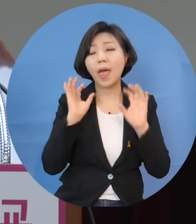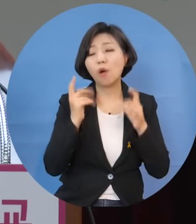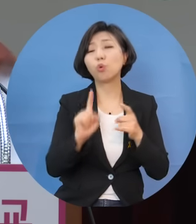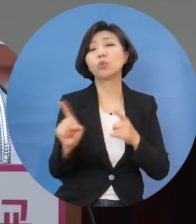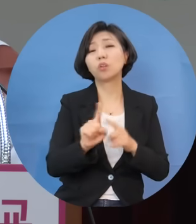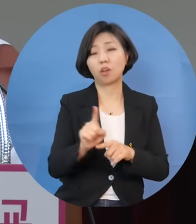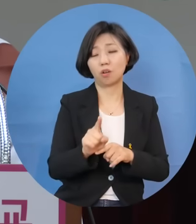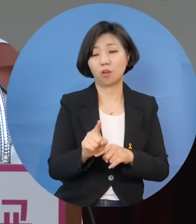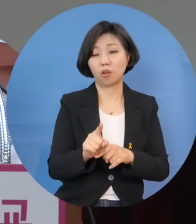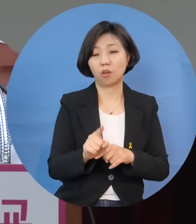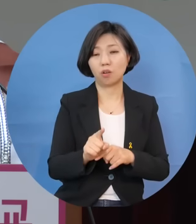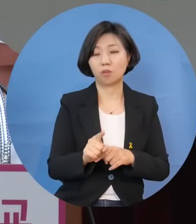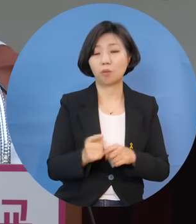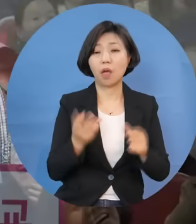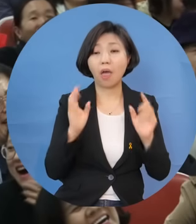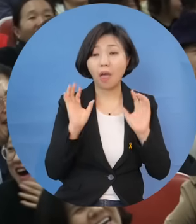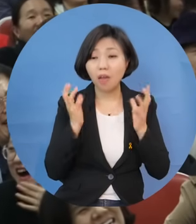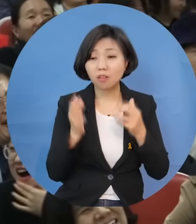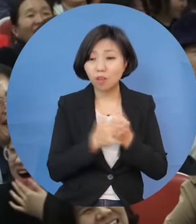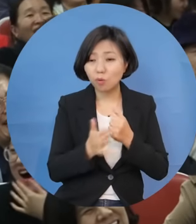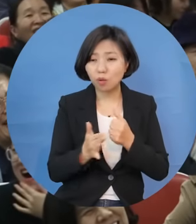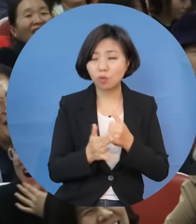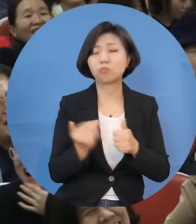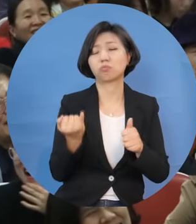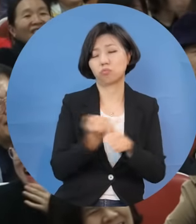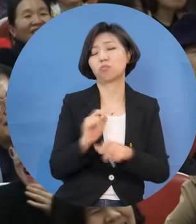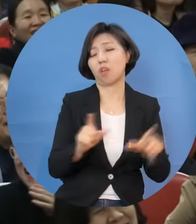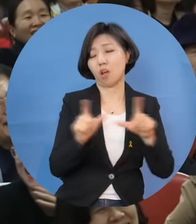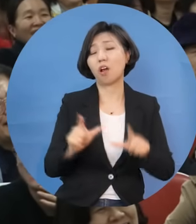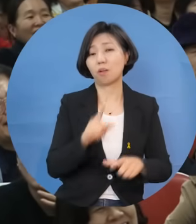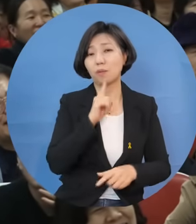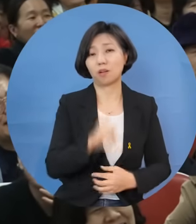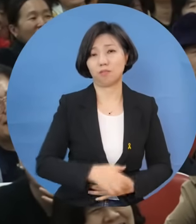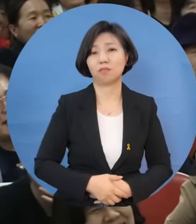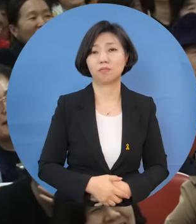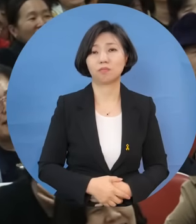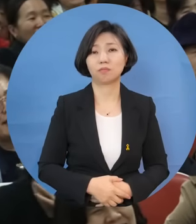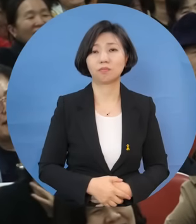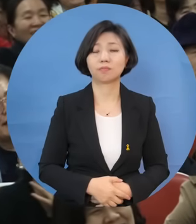"그러면 살아라" (스님 / 청중 웃음)